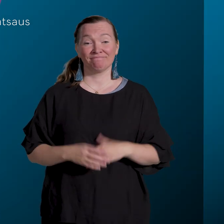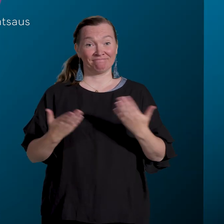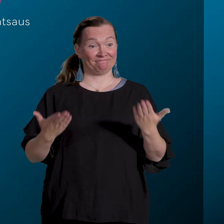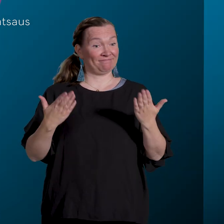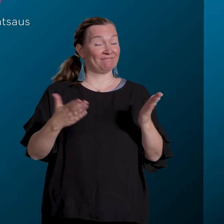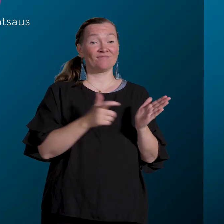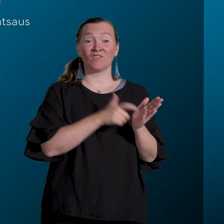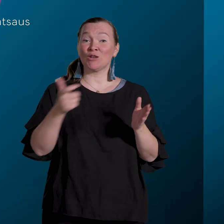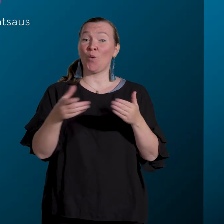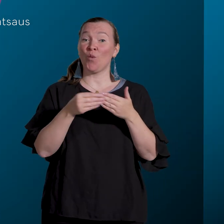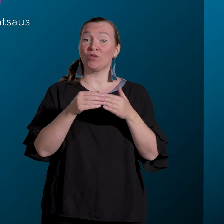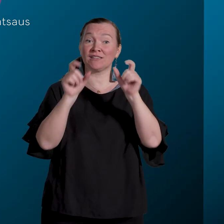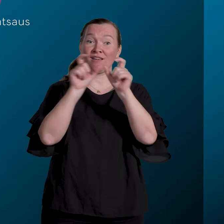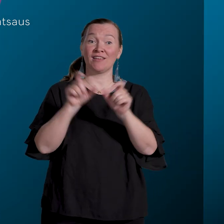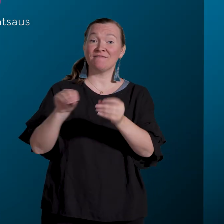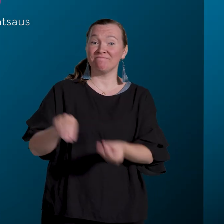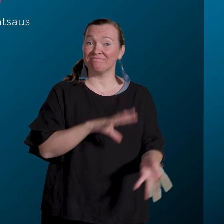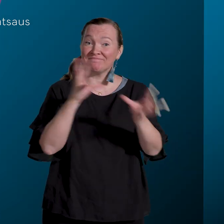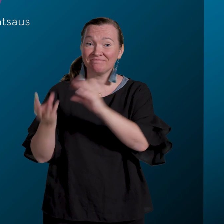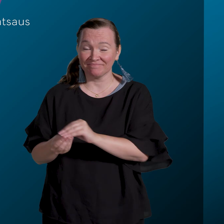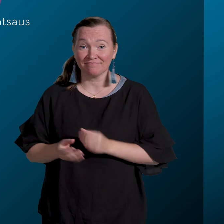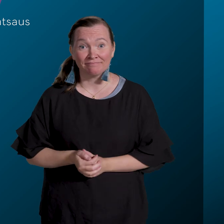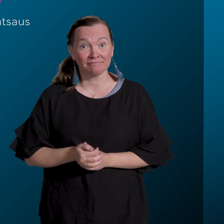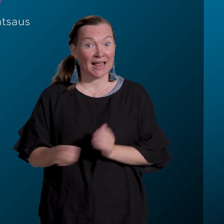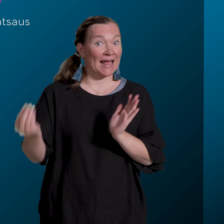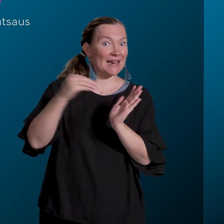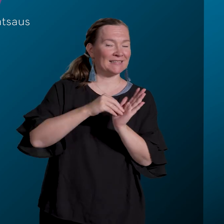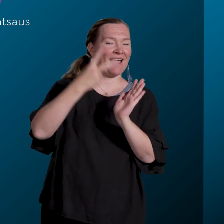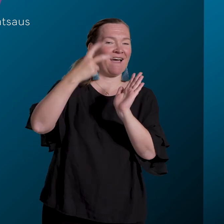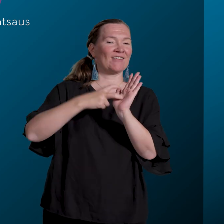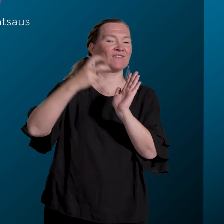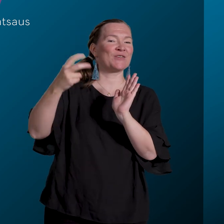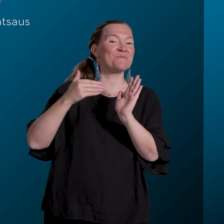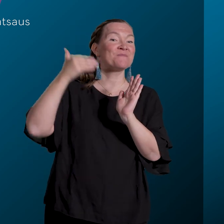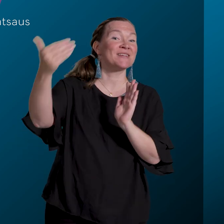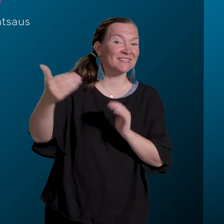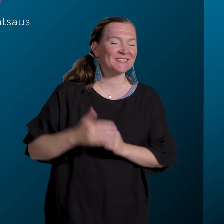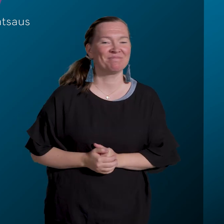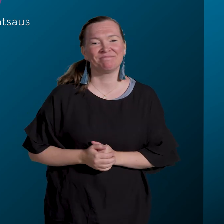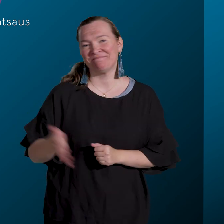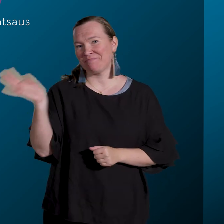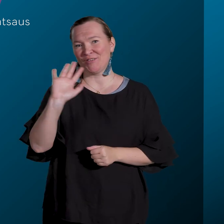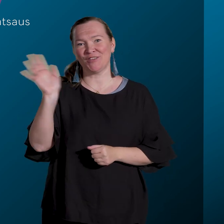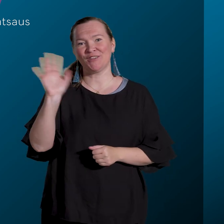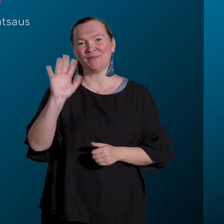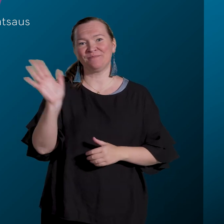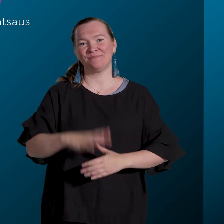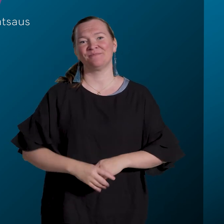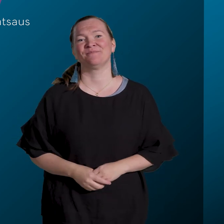Tässä olivat tämän viikon uutisaiheet. Lisää taas kahden viikon päästä, moi moi!